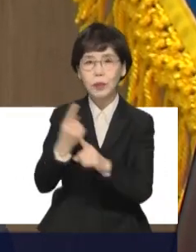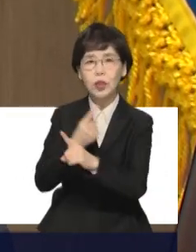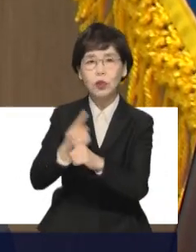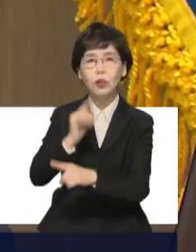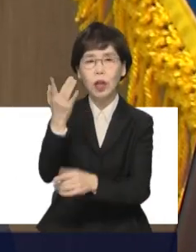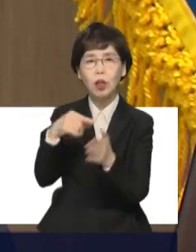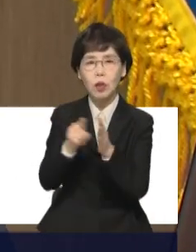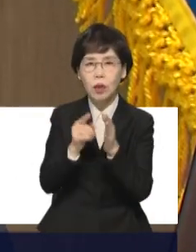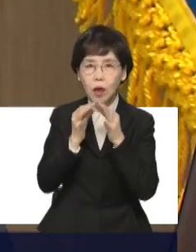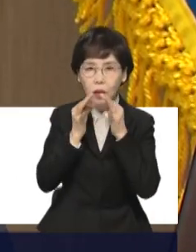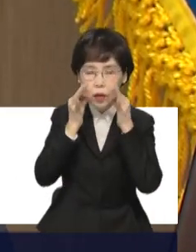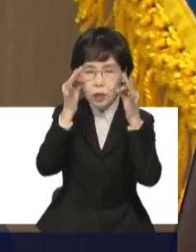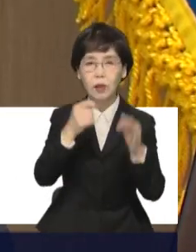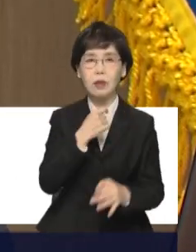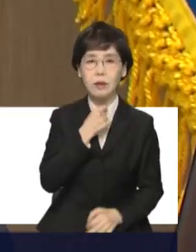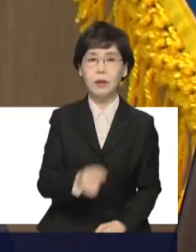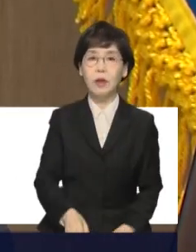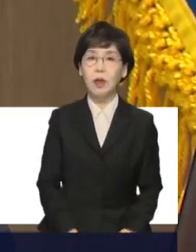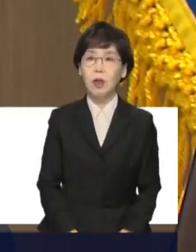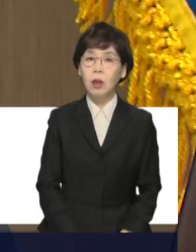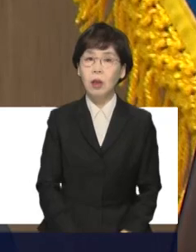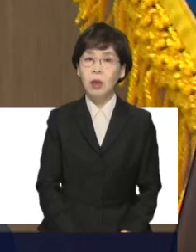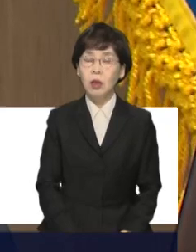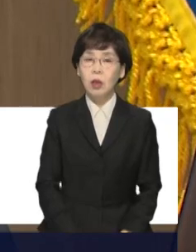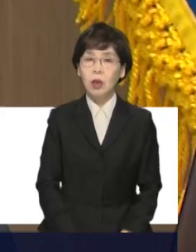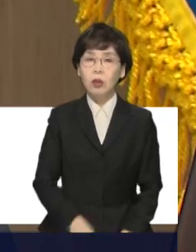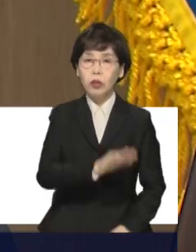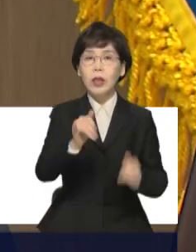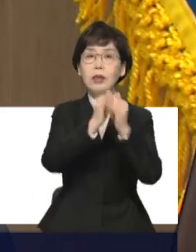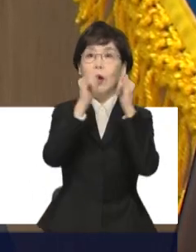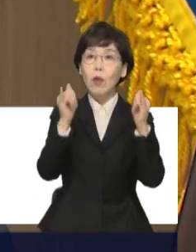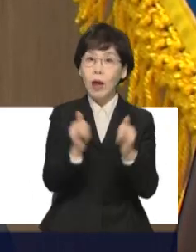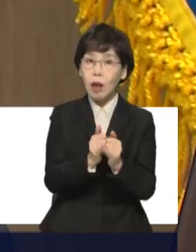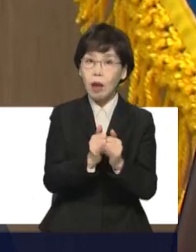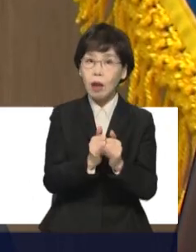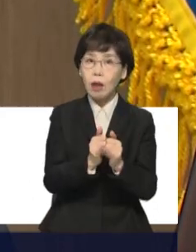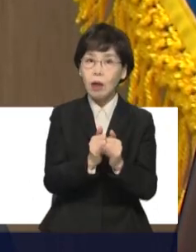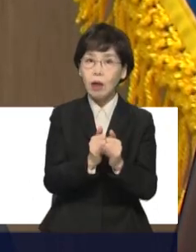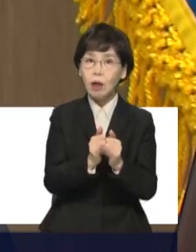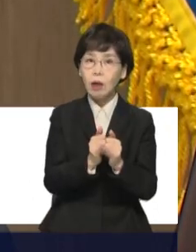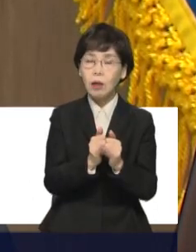다할 것입니다. 우리 사회에는 배타적 민족주의와 반일을